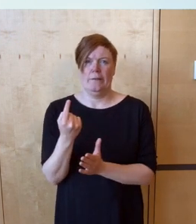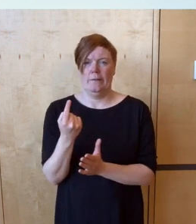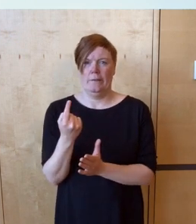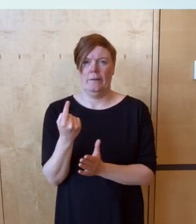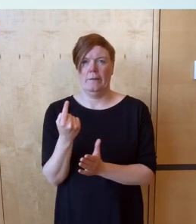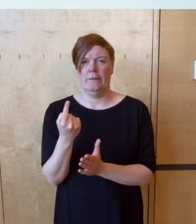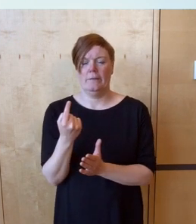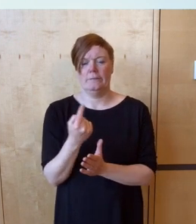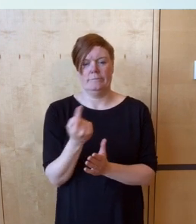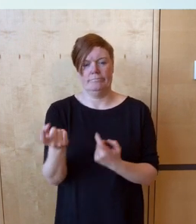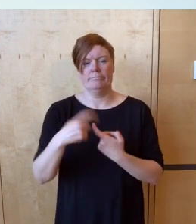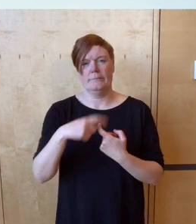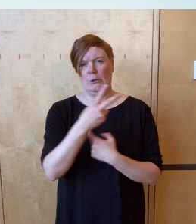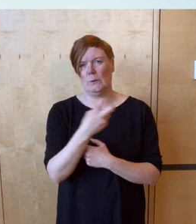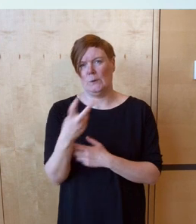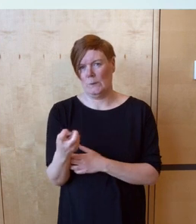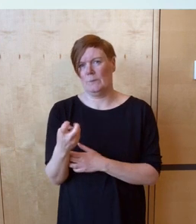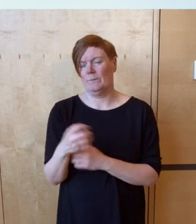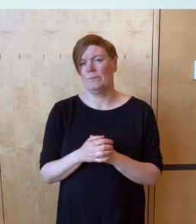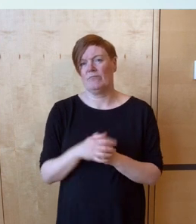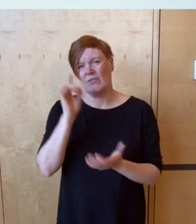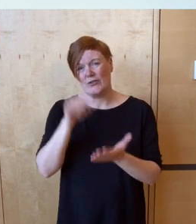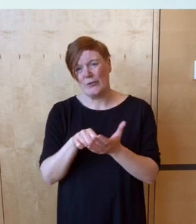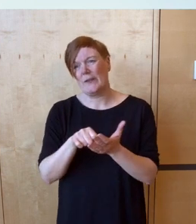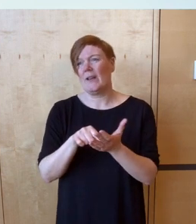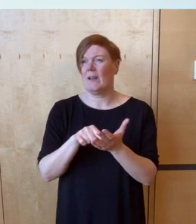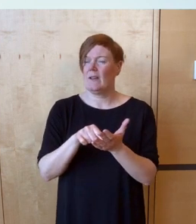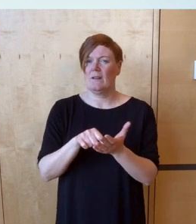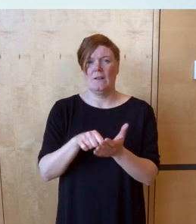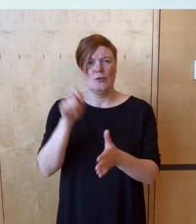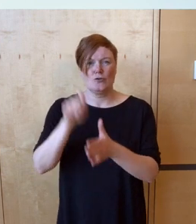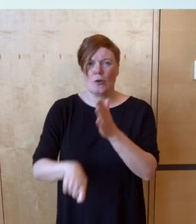Olika verksamheter och vid 15 kopplat till föreningslivet Näringsliv